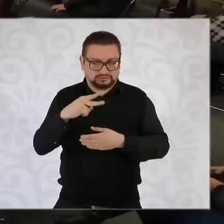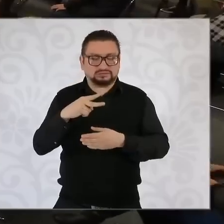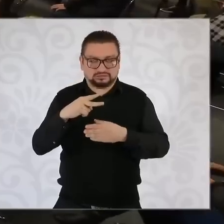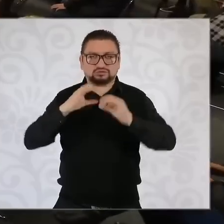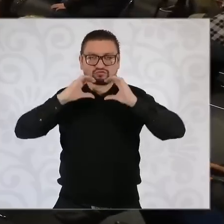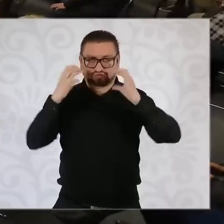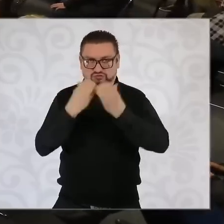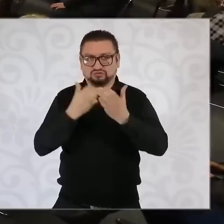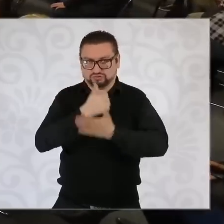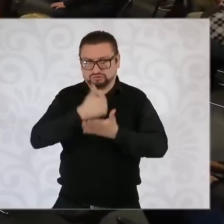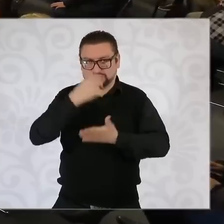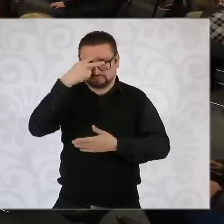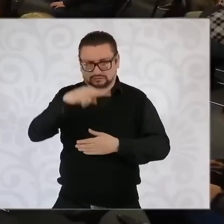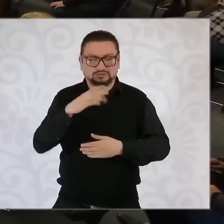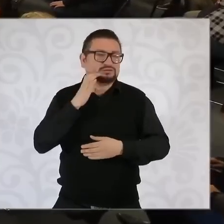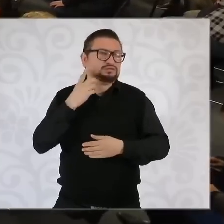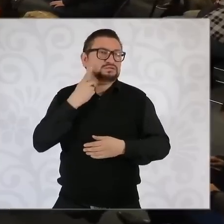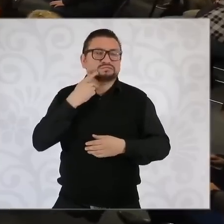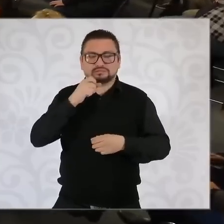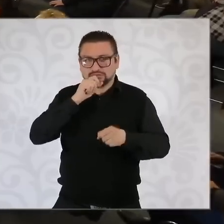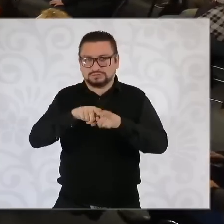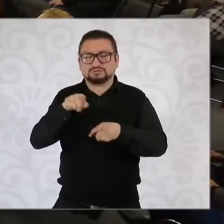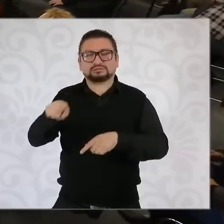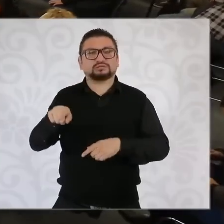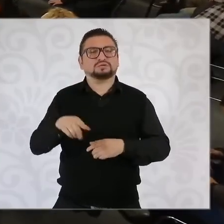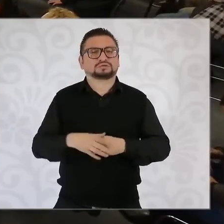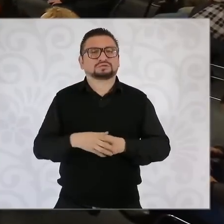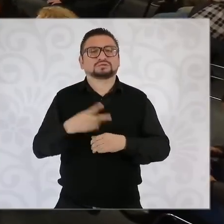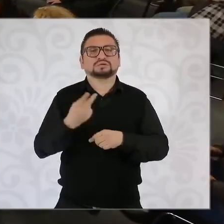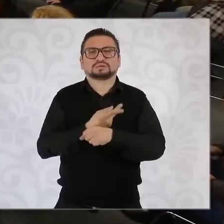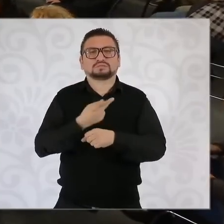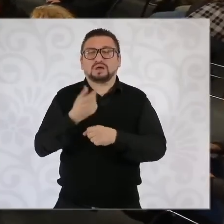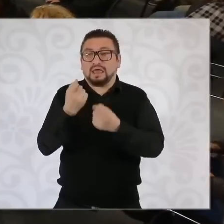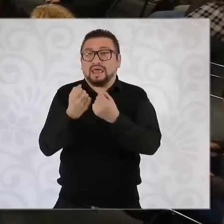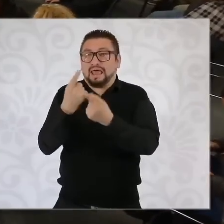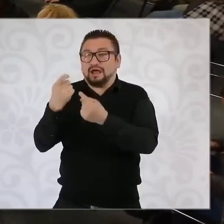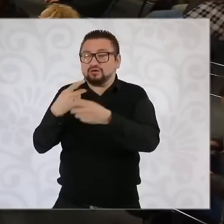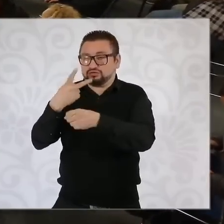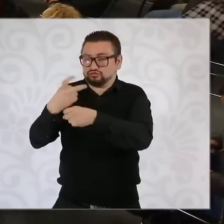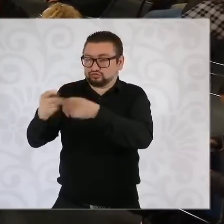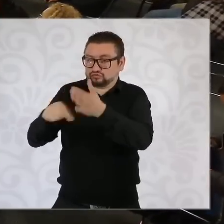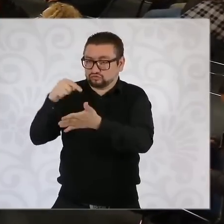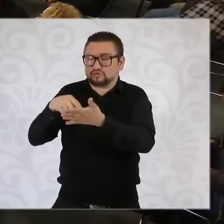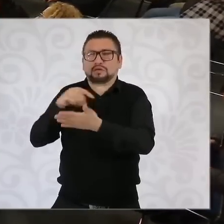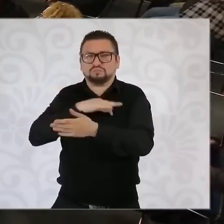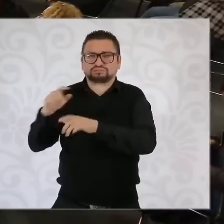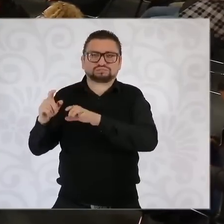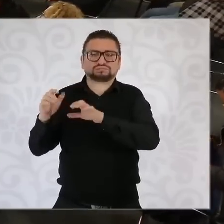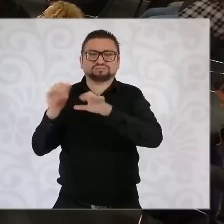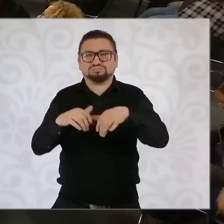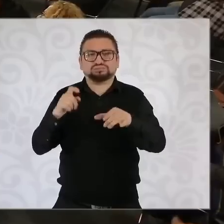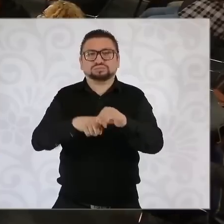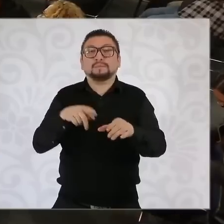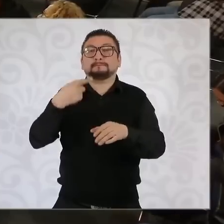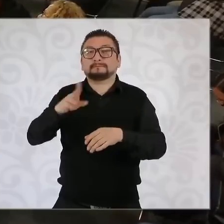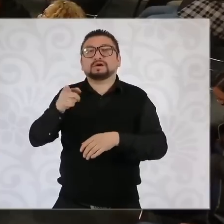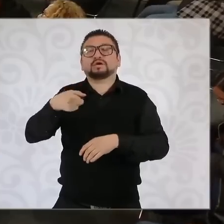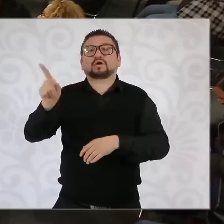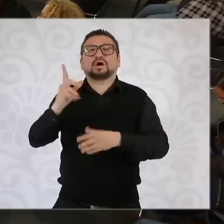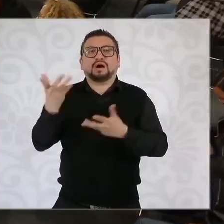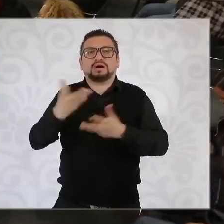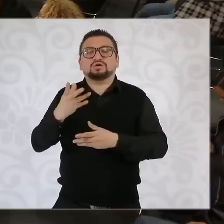México entran eh algunos que quedaron en segundo lugar pero que se vayan a elección que se vayan